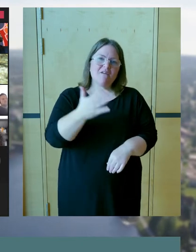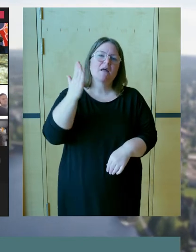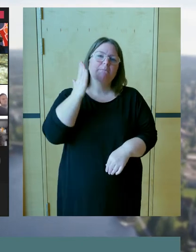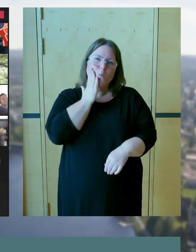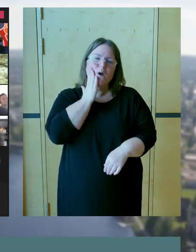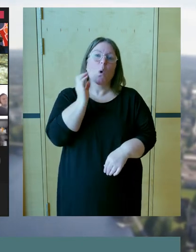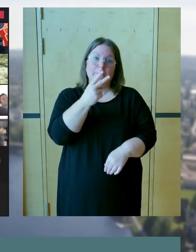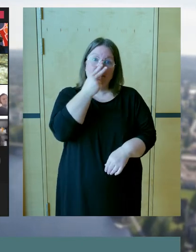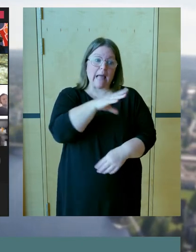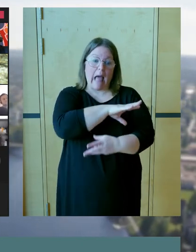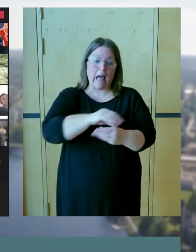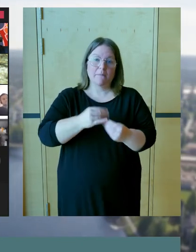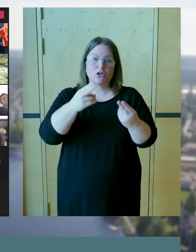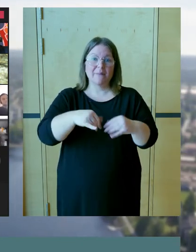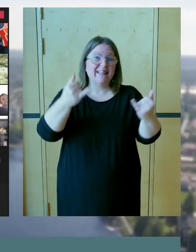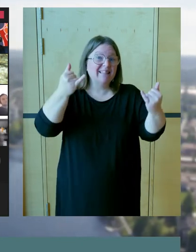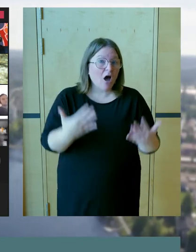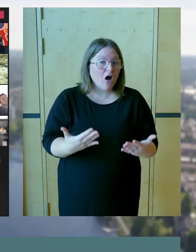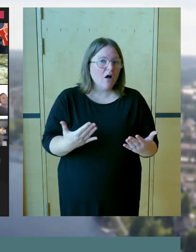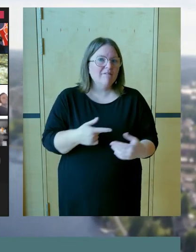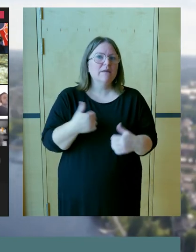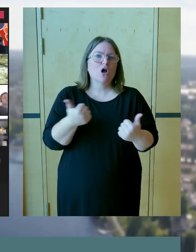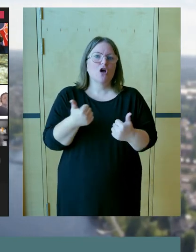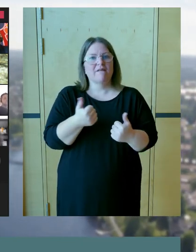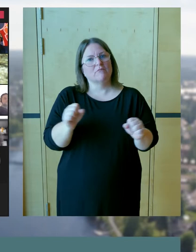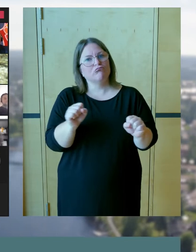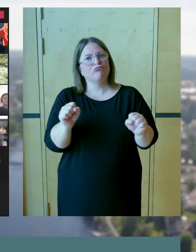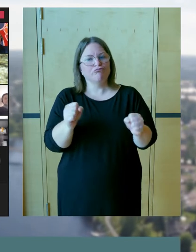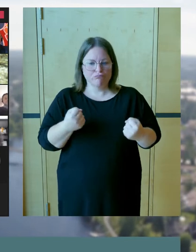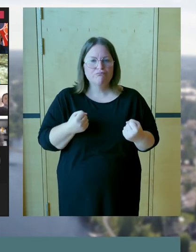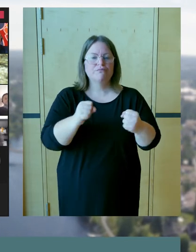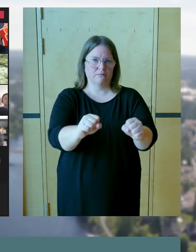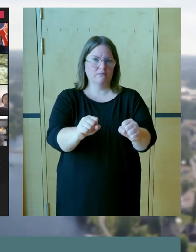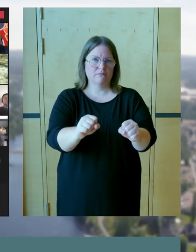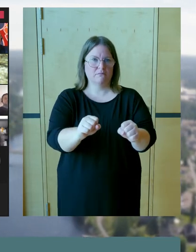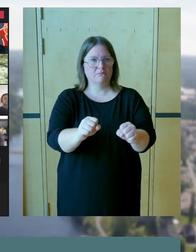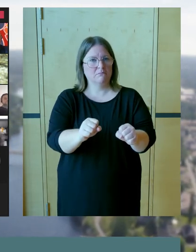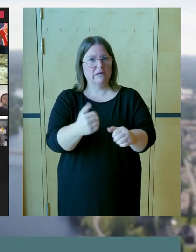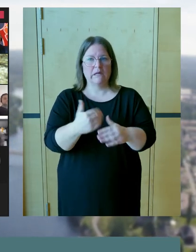Komma igång att det kanske är ganska snabbt eftersom vi äntligen 18 10-tal platser Vi har tittat på